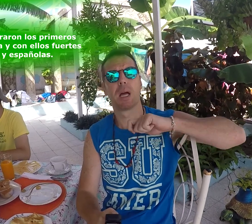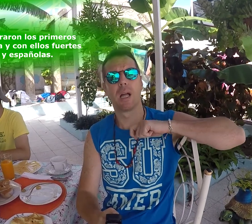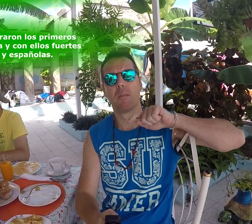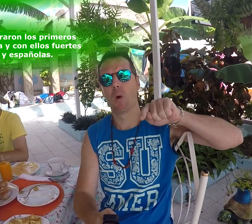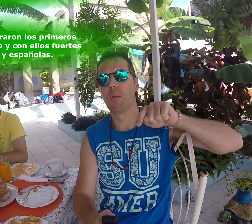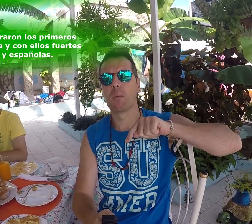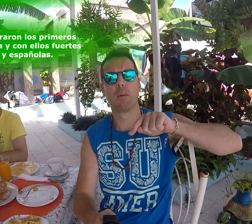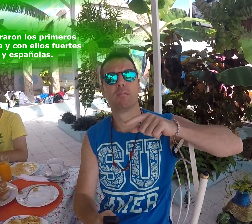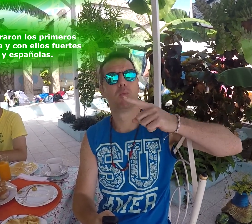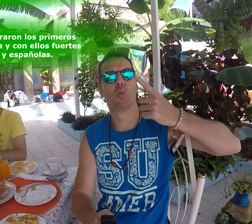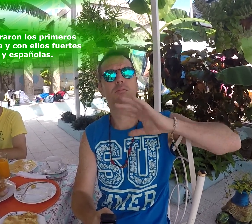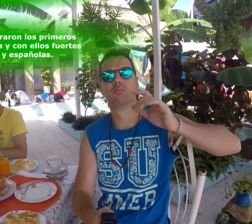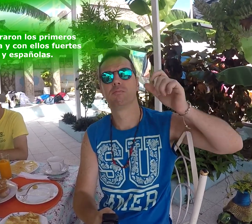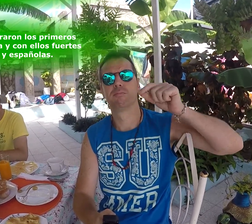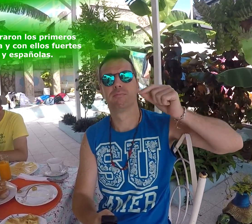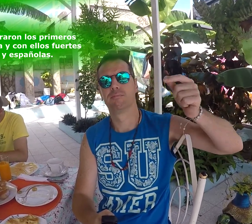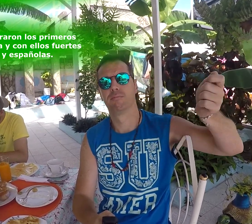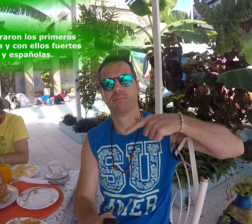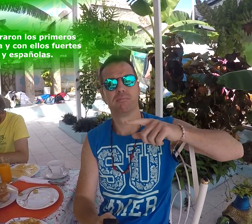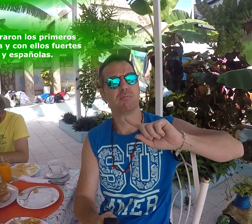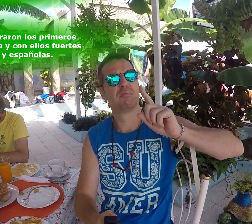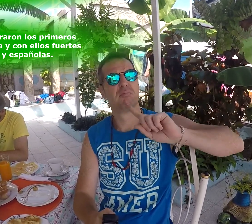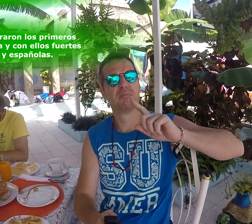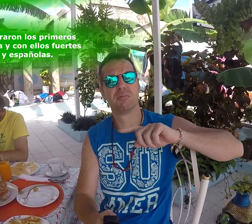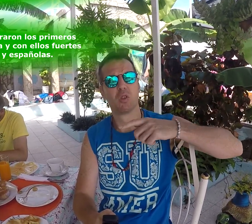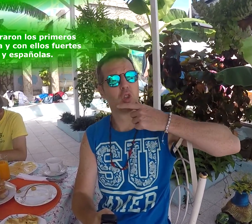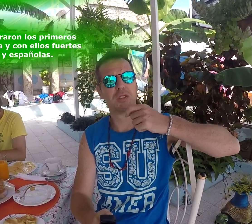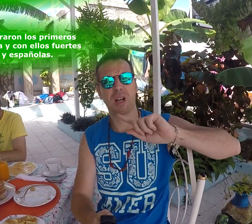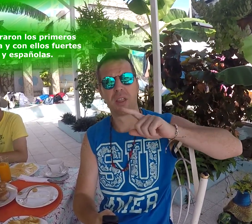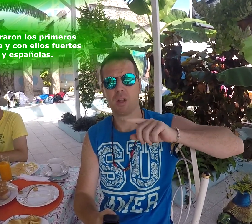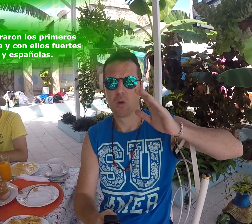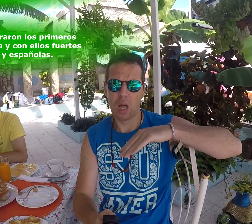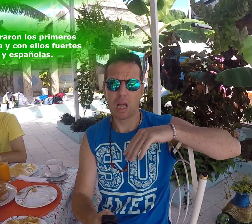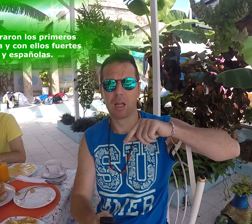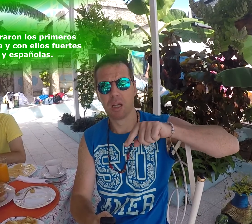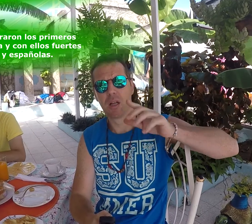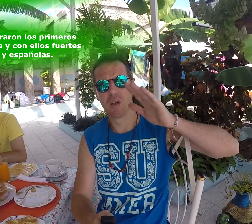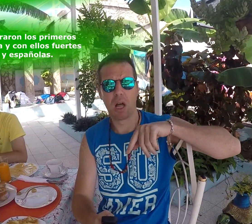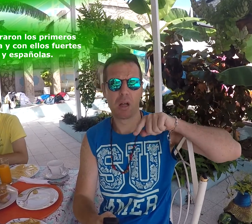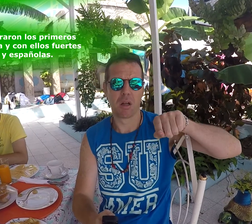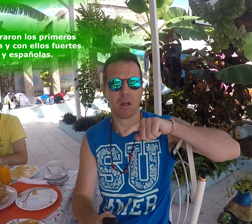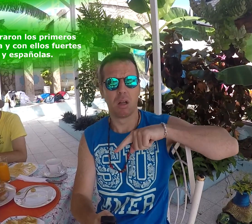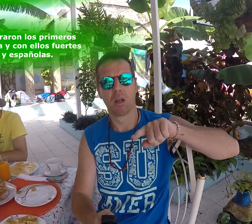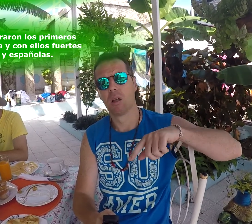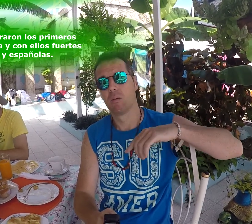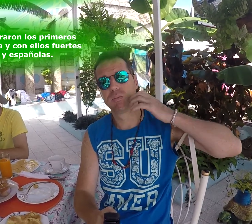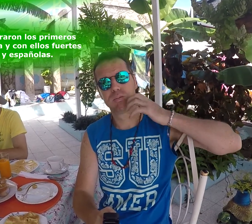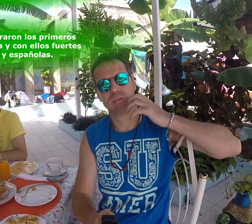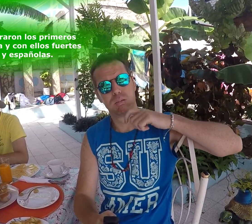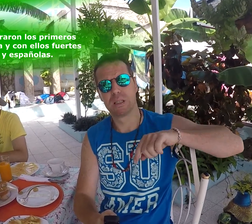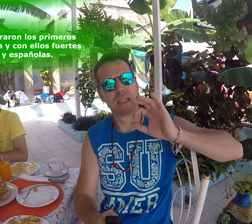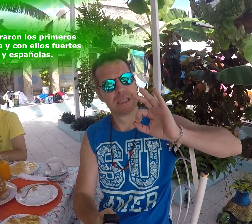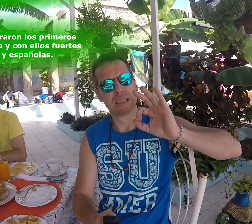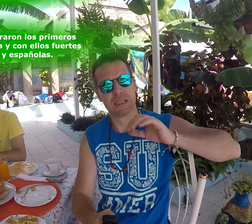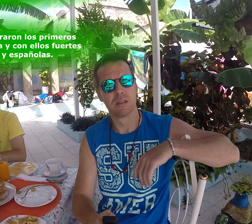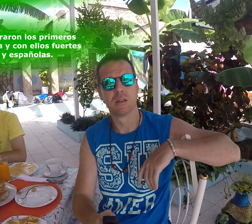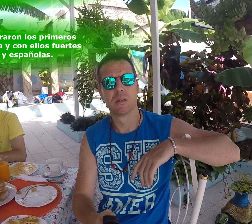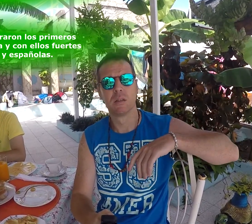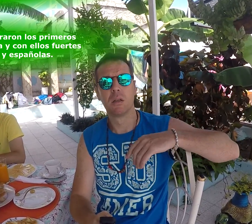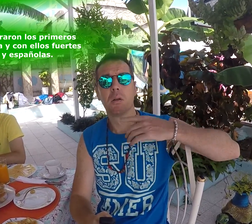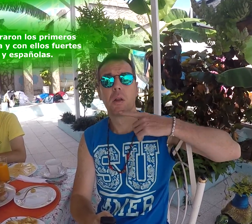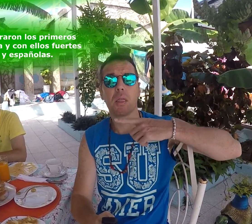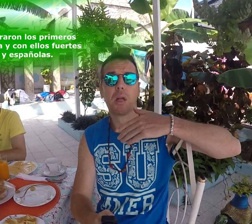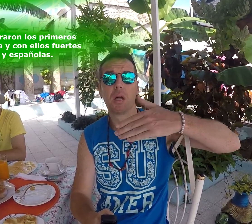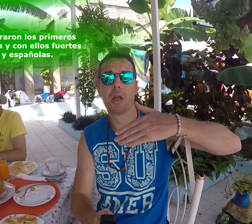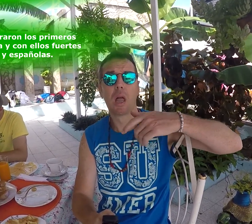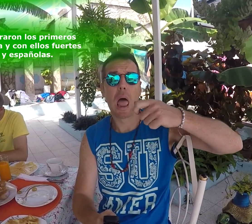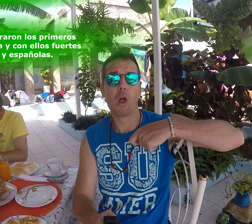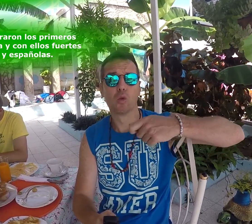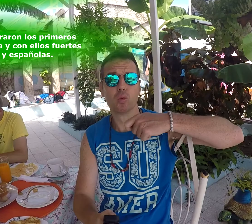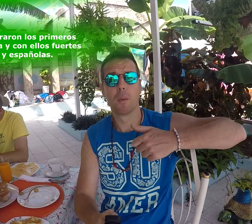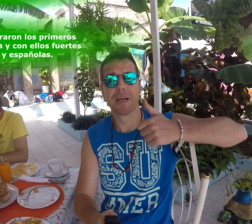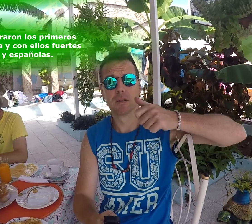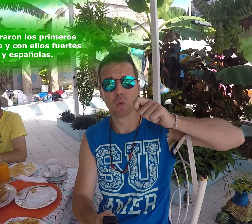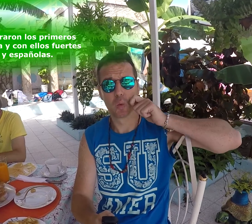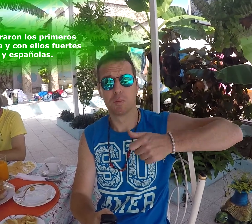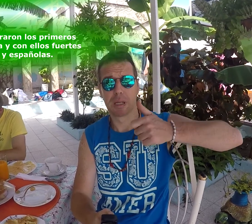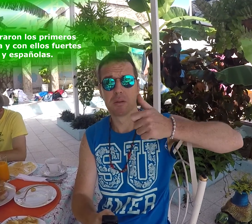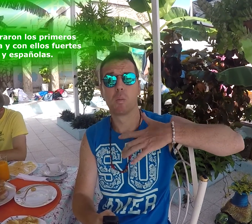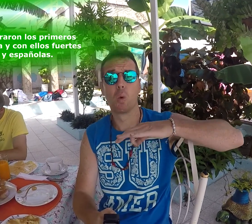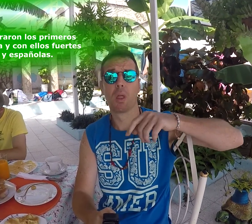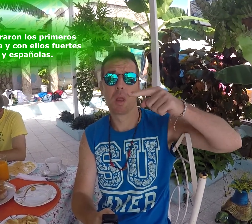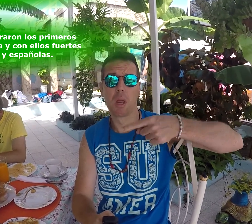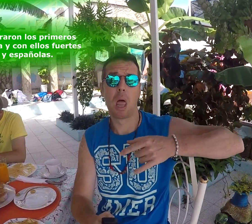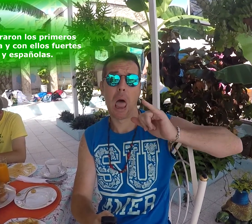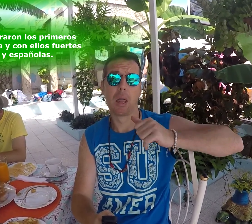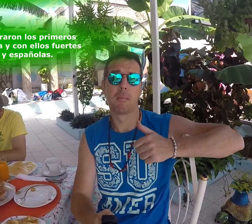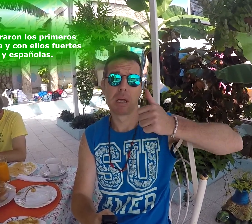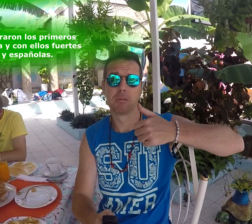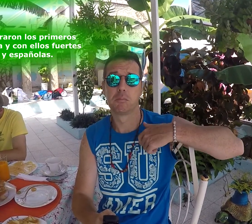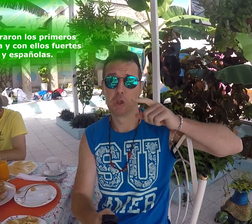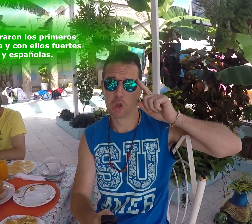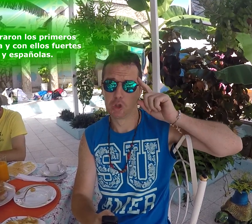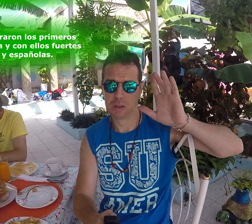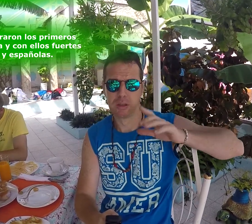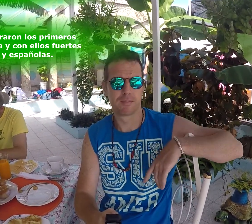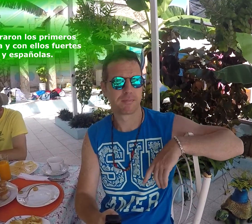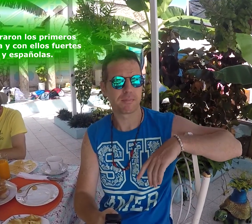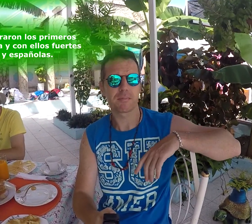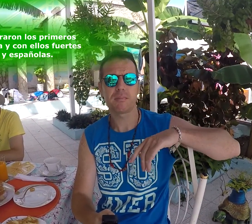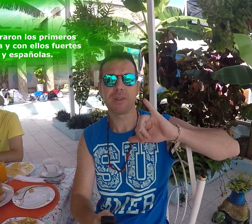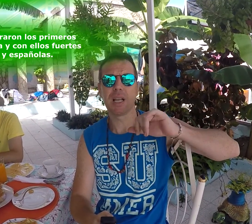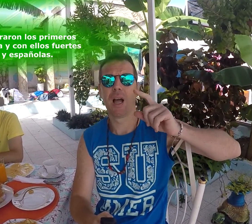Como en España, es un poco raro y nos dijo que en agosto habrá más porque habrá más turistas